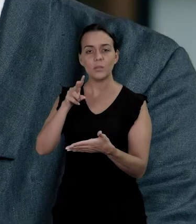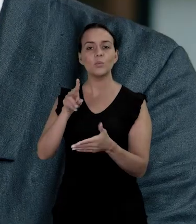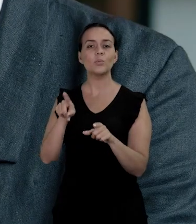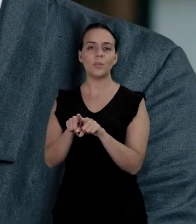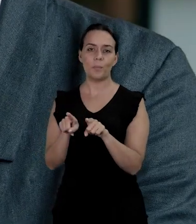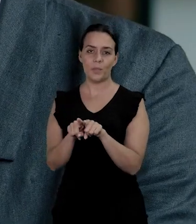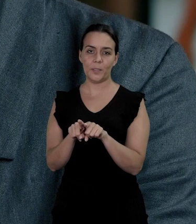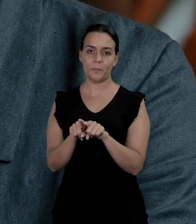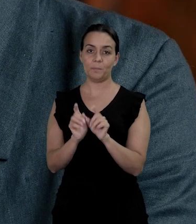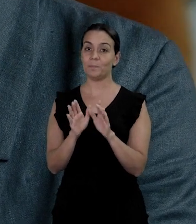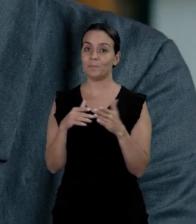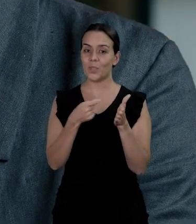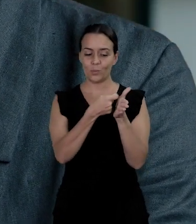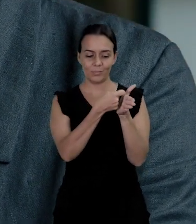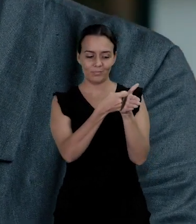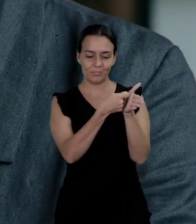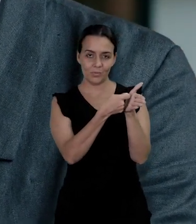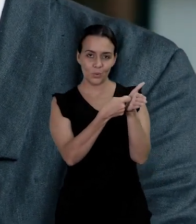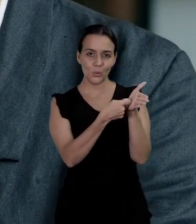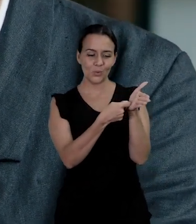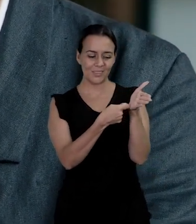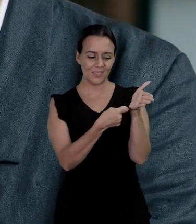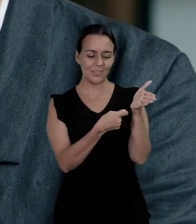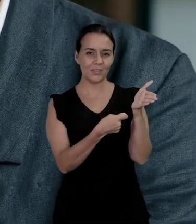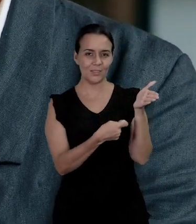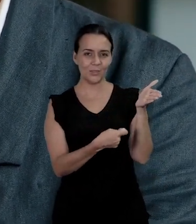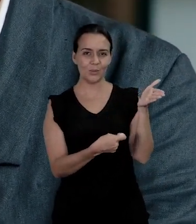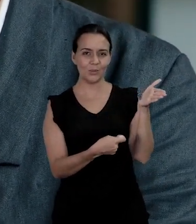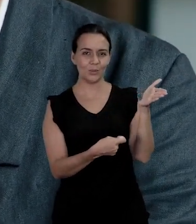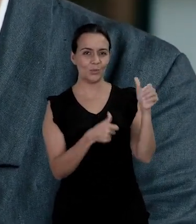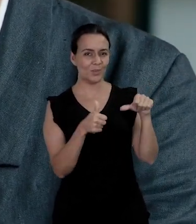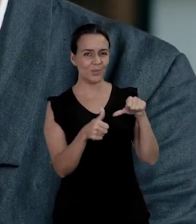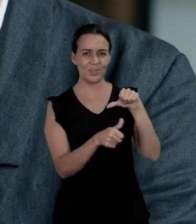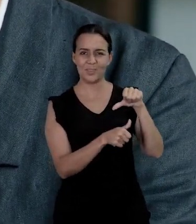É, o texto, é uma coisa que está sofrendo uma mudança